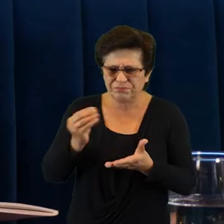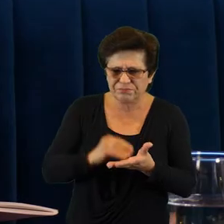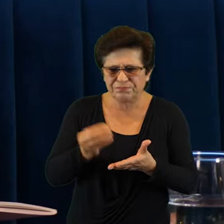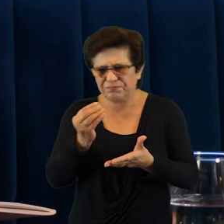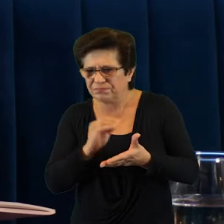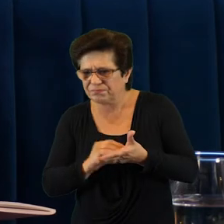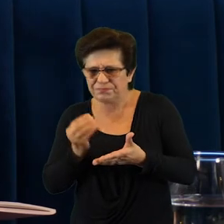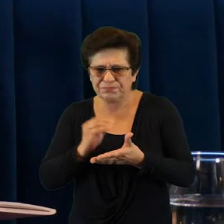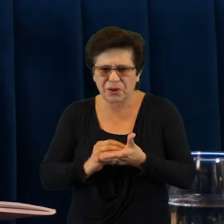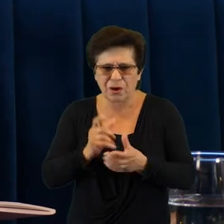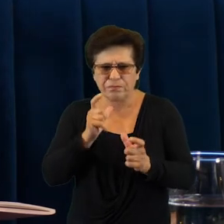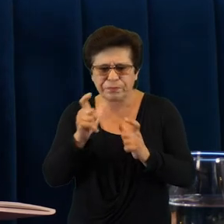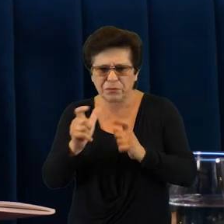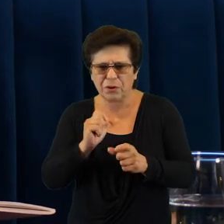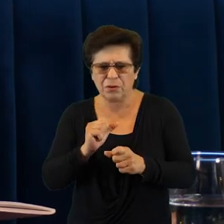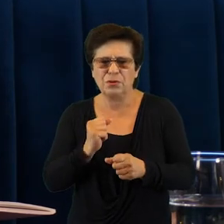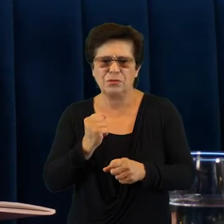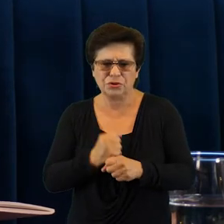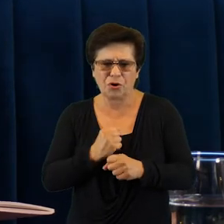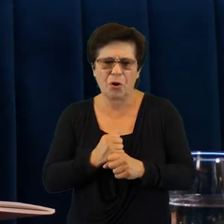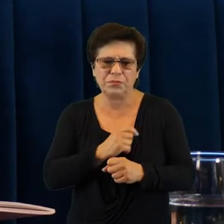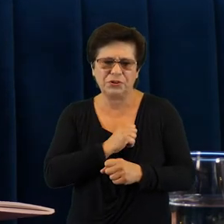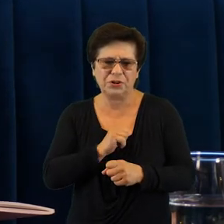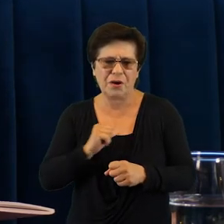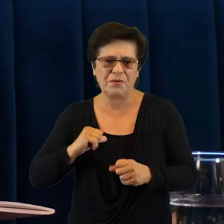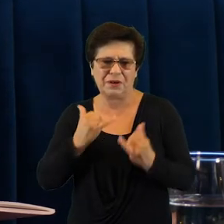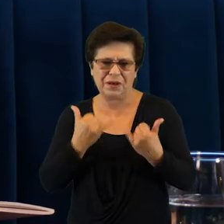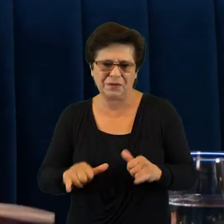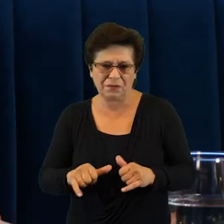to ona się stanie komunistyczna. I gdy się dowiedział o tym Słonimski,